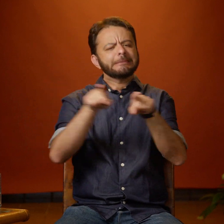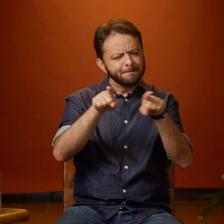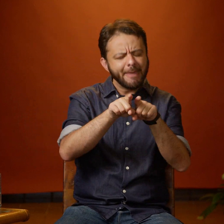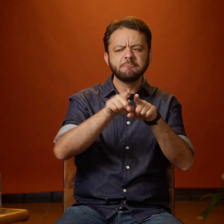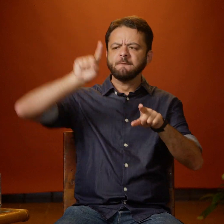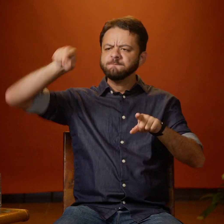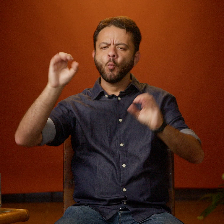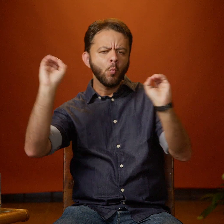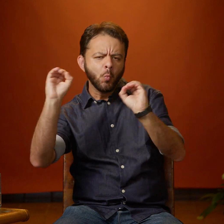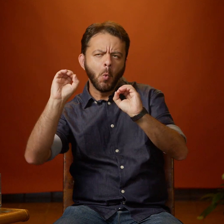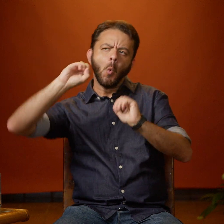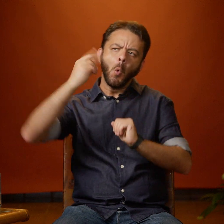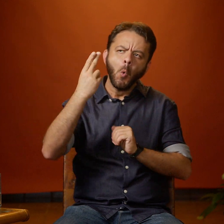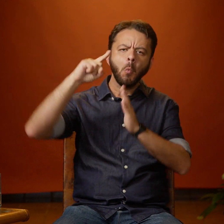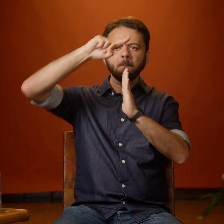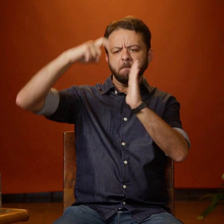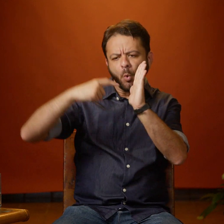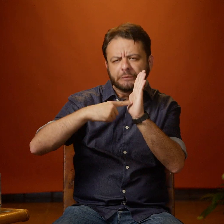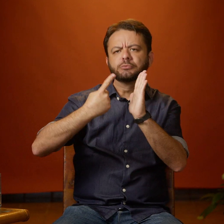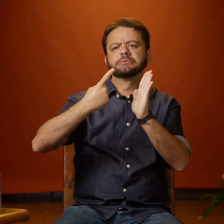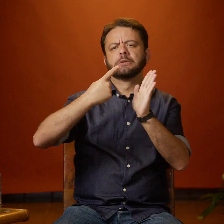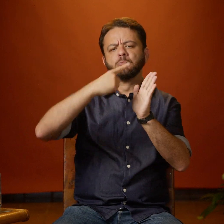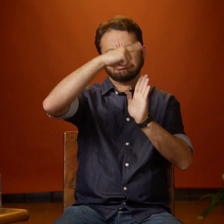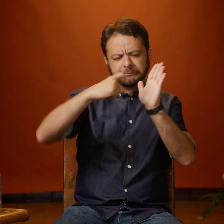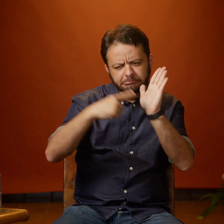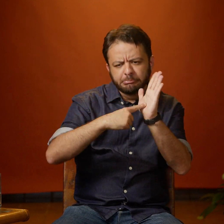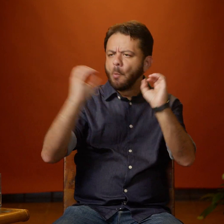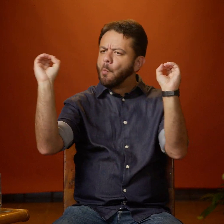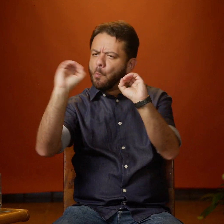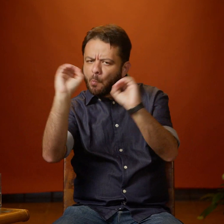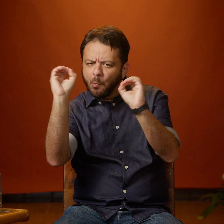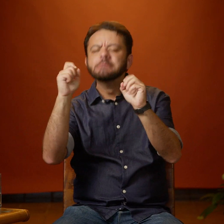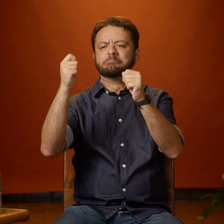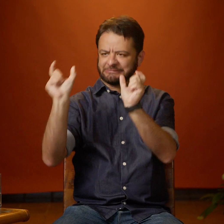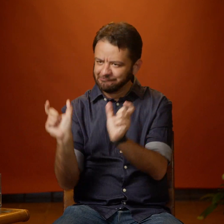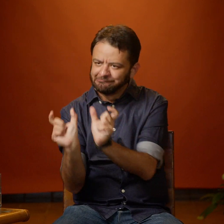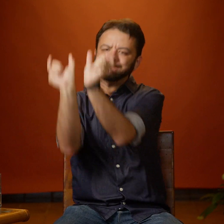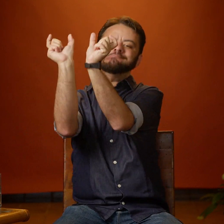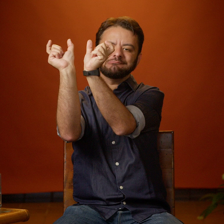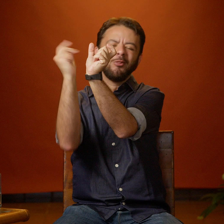exclamação ou interrogação. A gente já explicou que não pode colocar